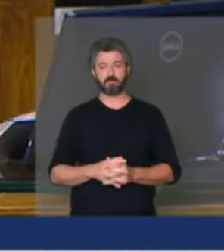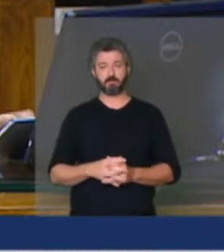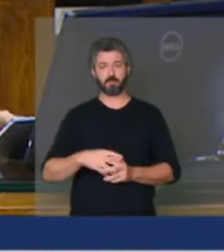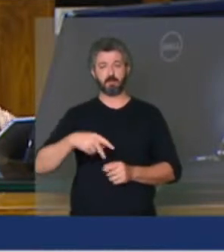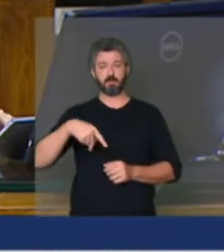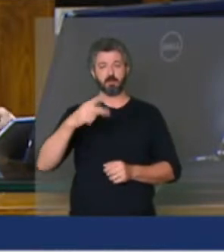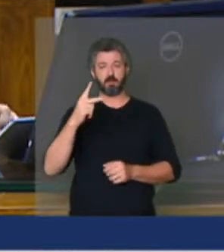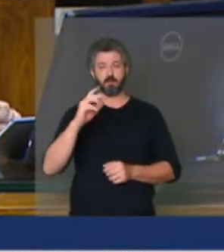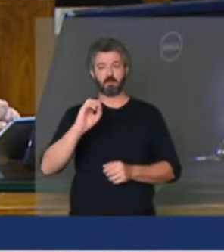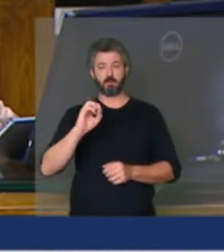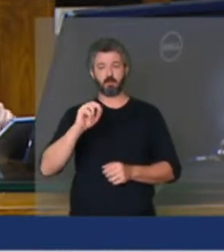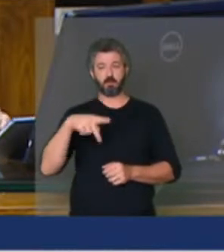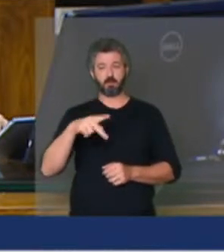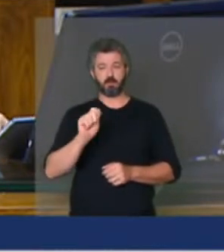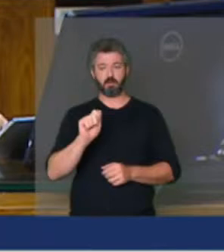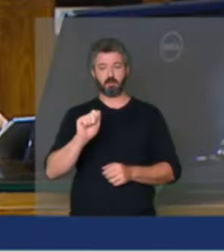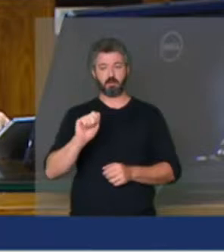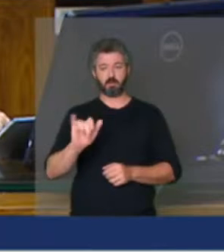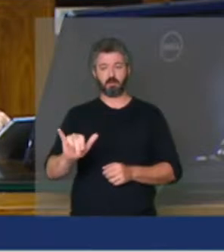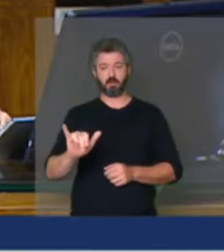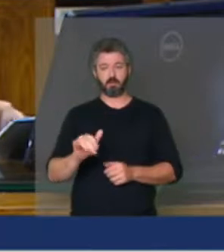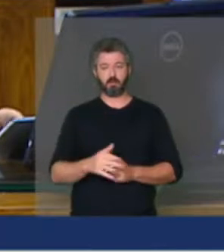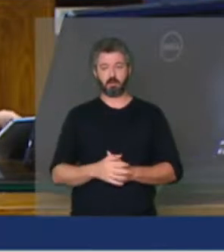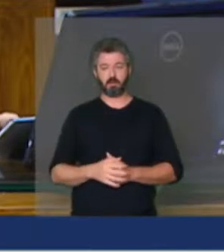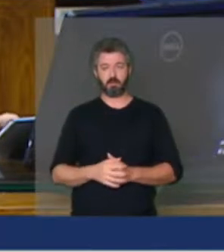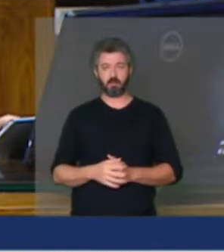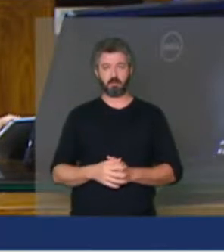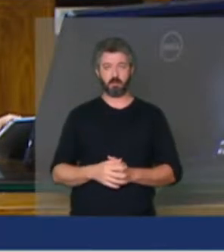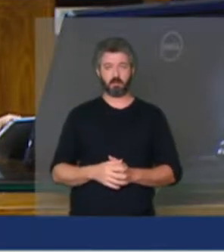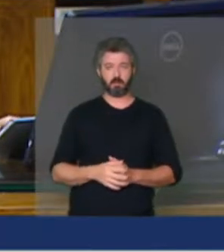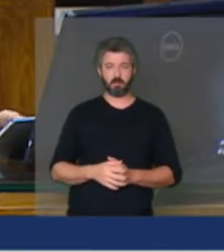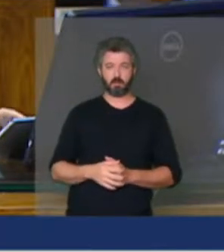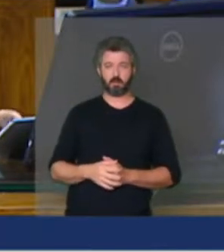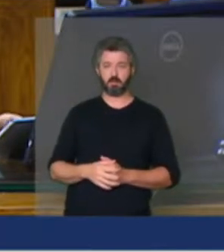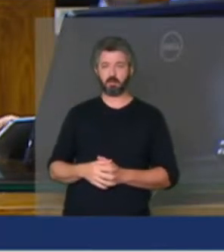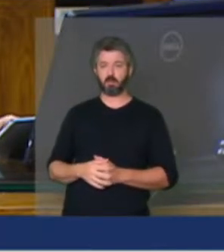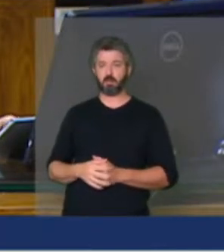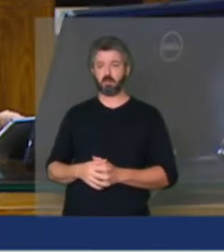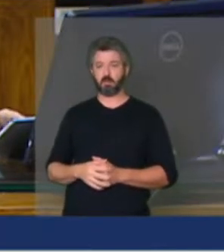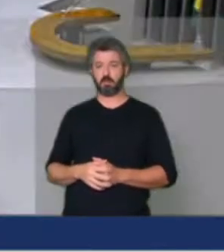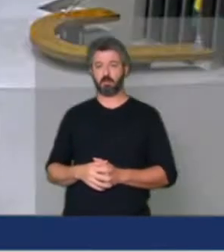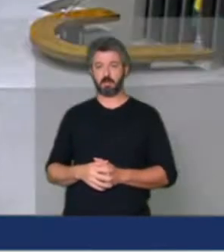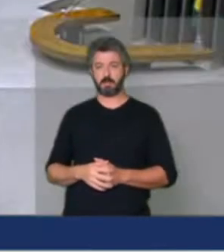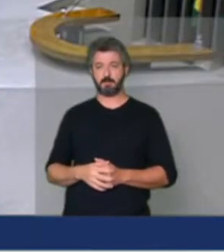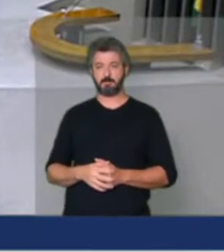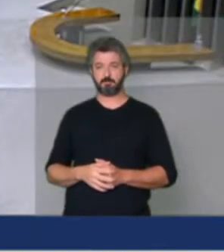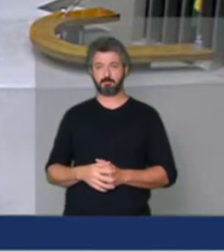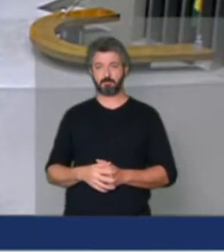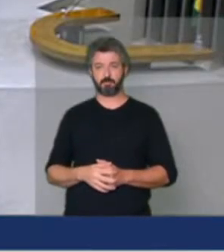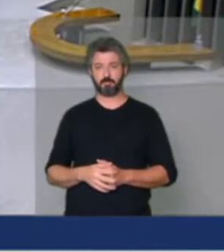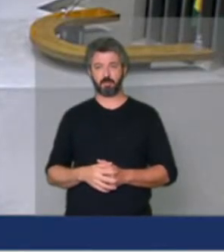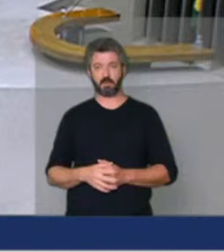KOKAY. [DEPUTADA]: VOCÊ ME CHAMOU? [MÁRCIO SALEMA]: DEPUTADA ERIKA KOKAY DO PT DO